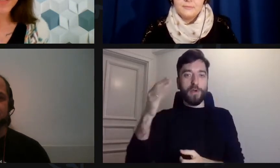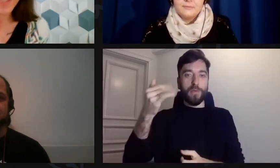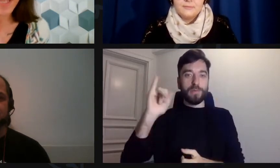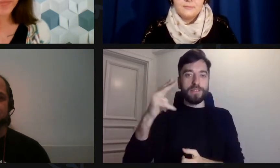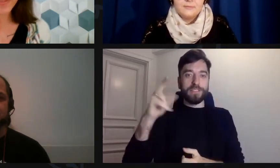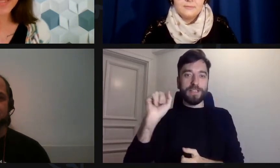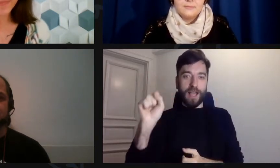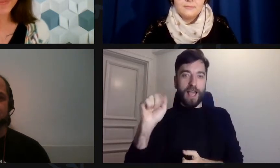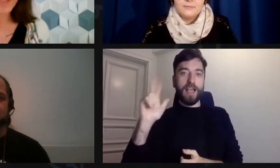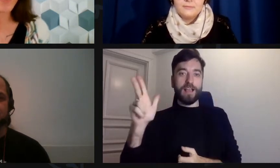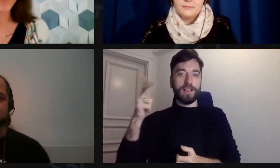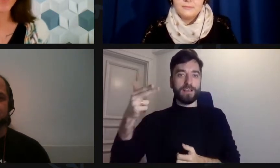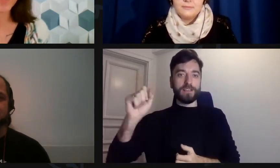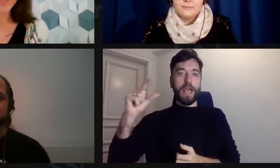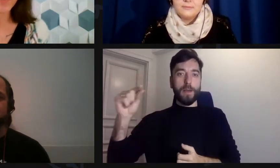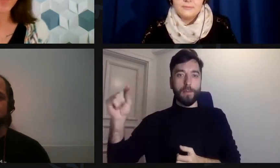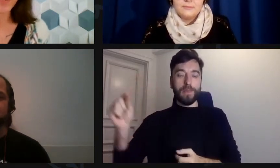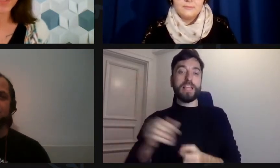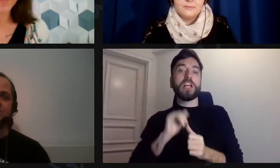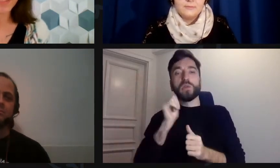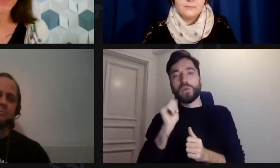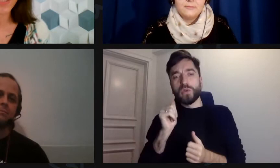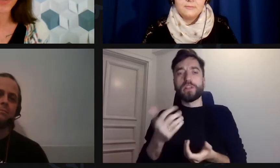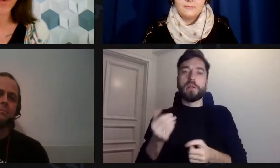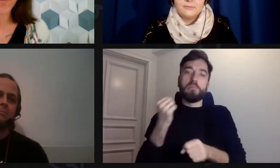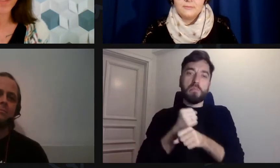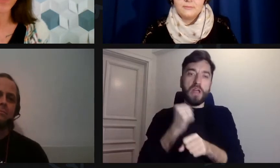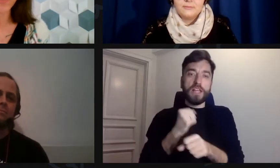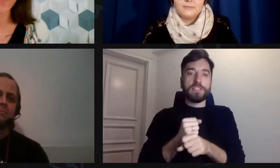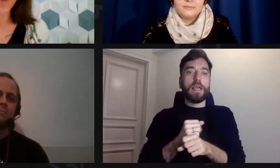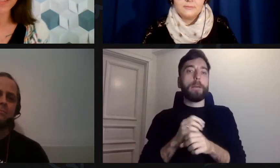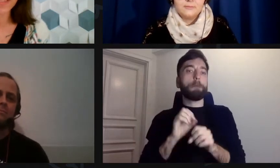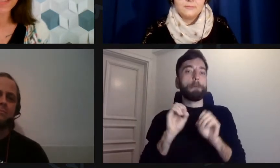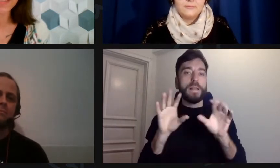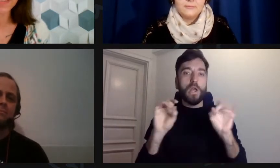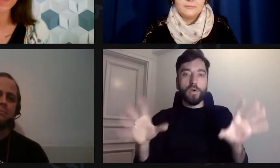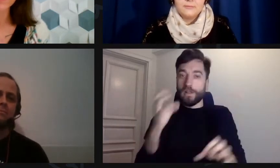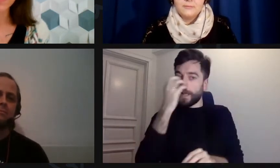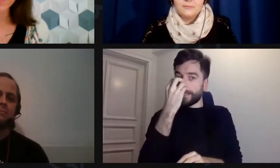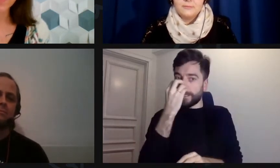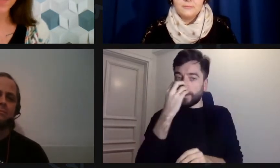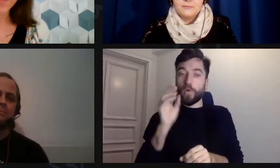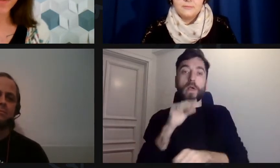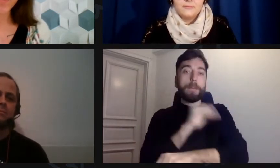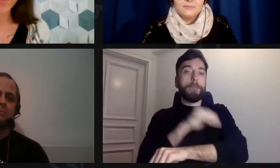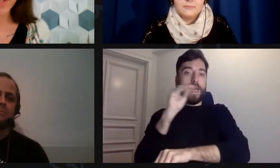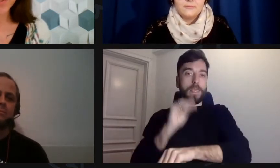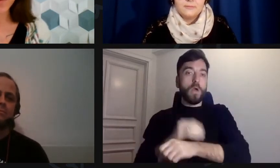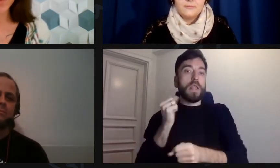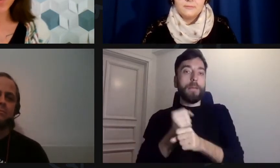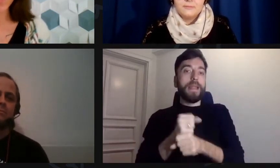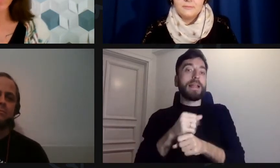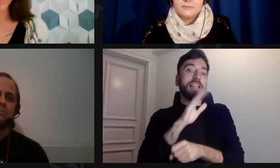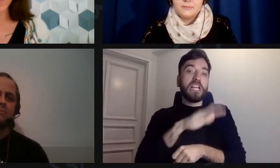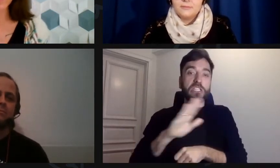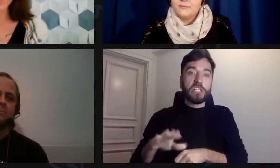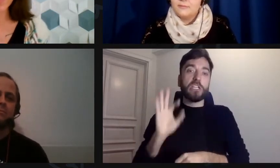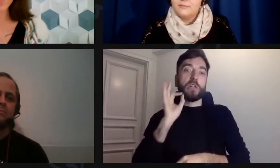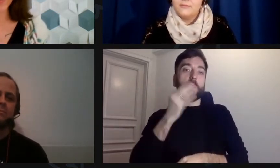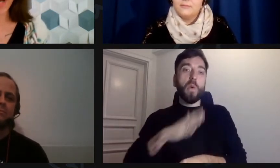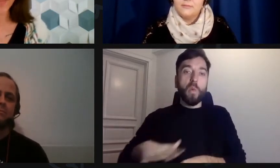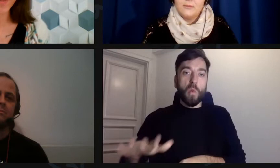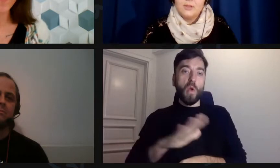na co dzień zajmuje się pedagogika cyrku, pracuję tą metodą właśnie z dziećmi, młodzieżą, dorosły, seniorami.